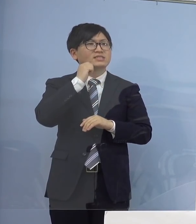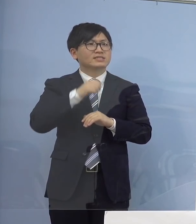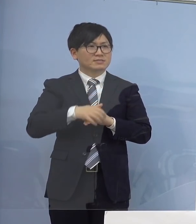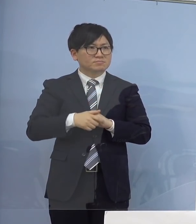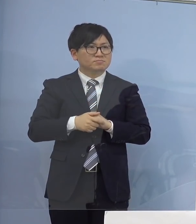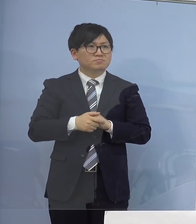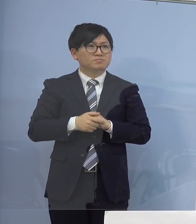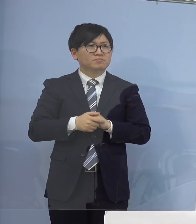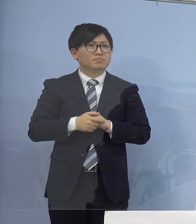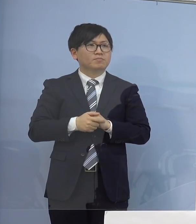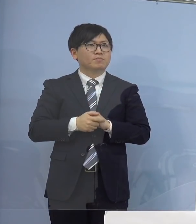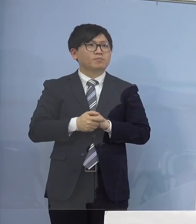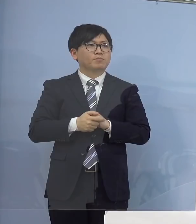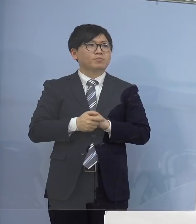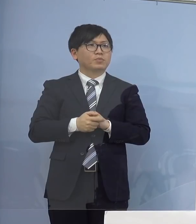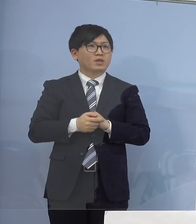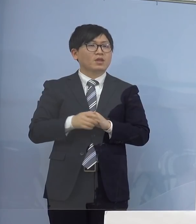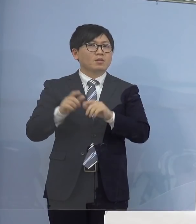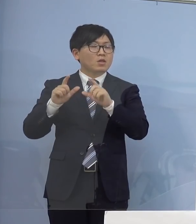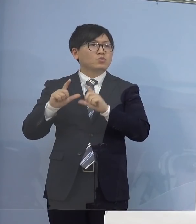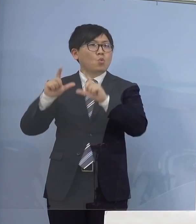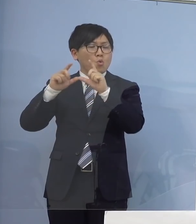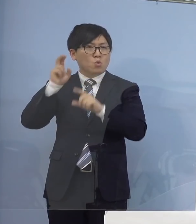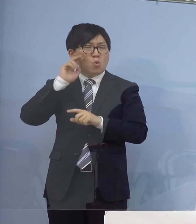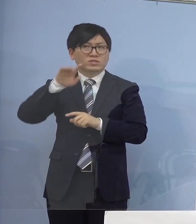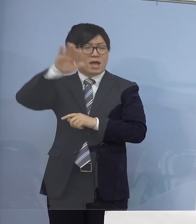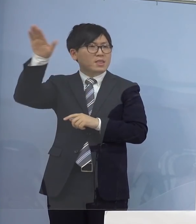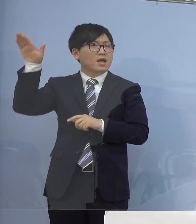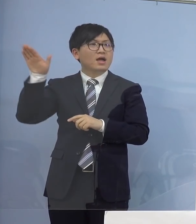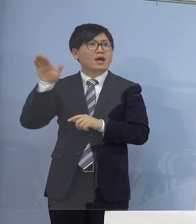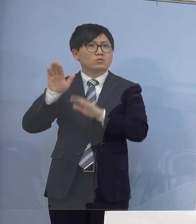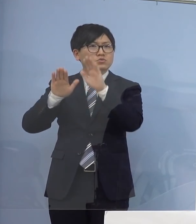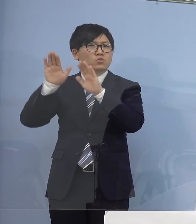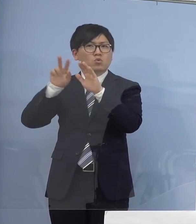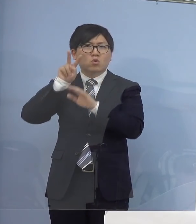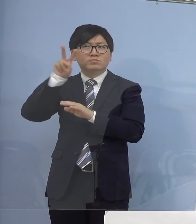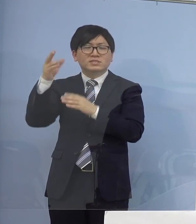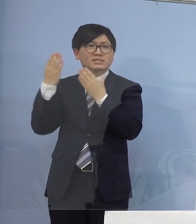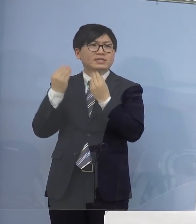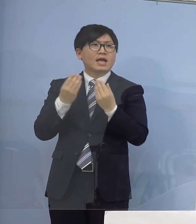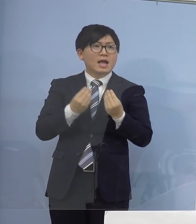こうしたところのトレンドをしっかりと見ながら 対策を打たなければいけない